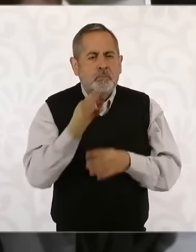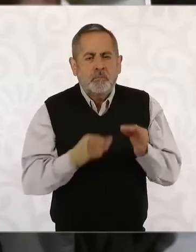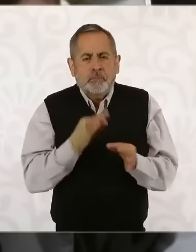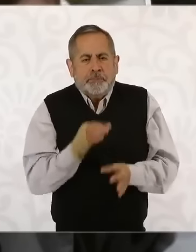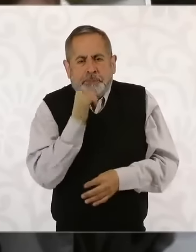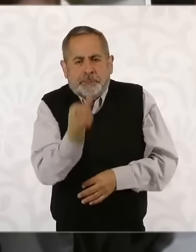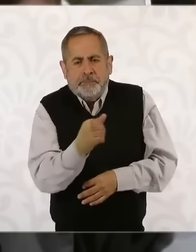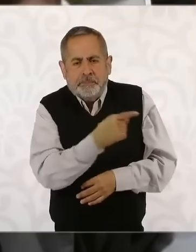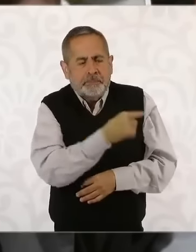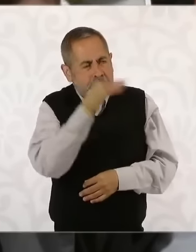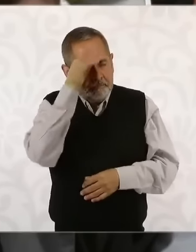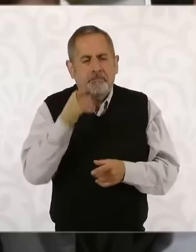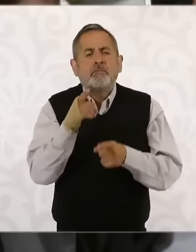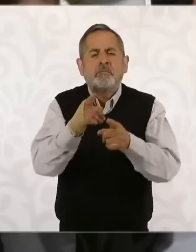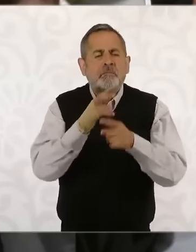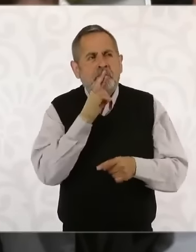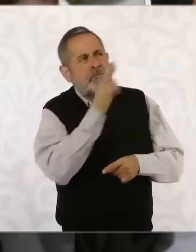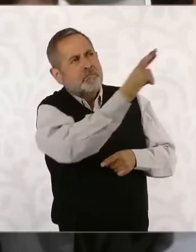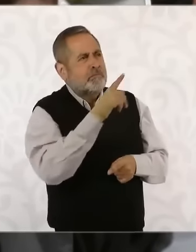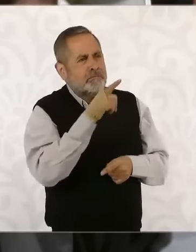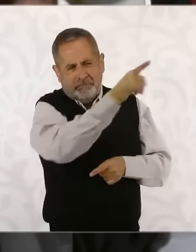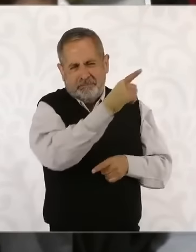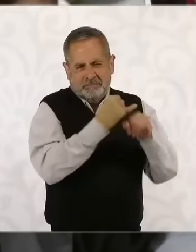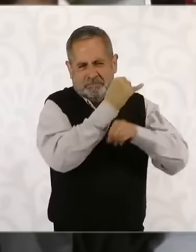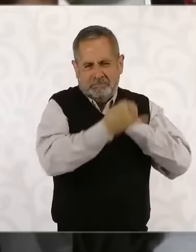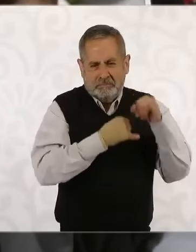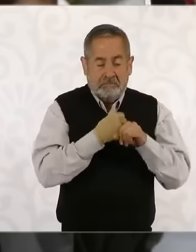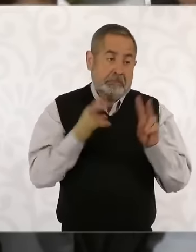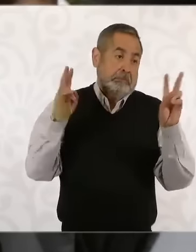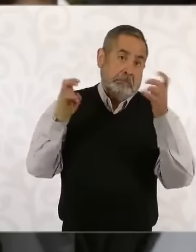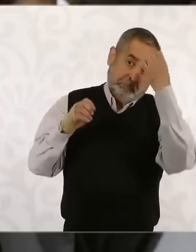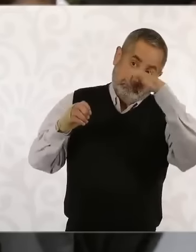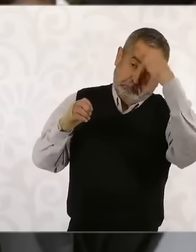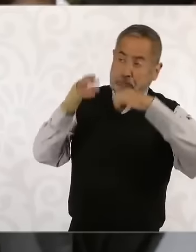Presidenta, ¿cómo respondería su gobierno a una agencia que, siendo experta en riesgo crediticio